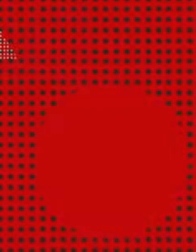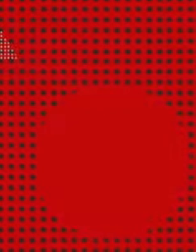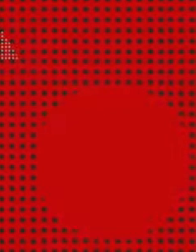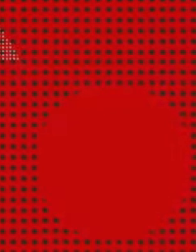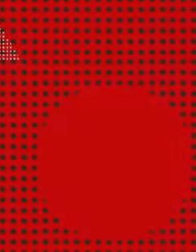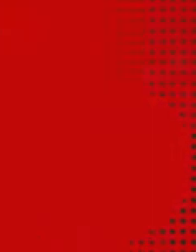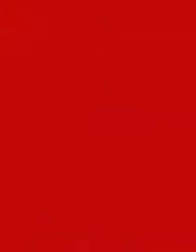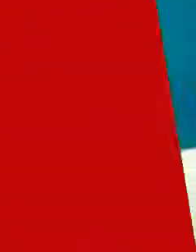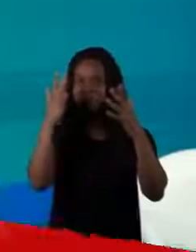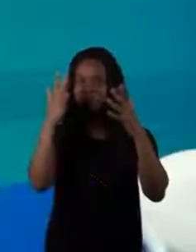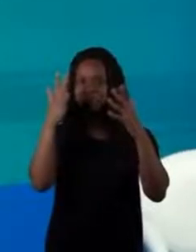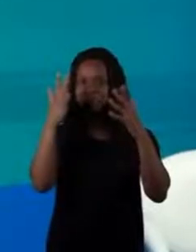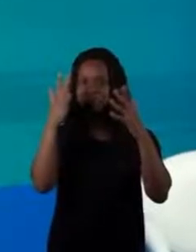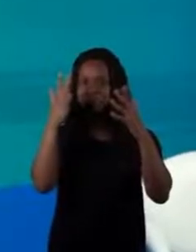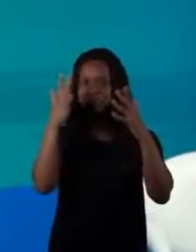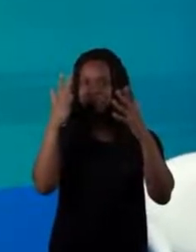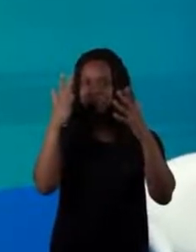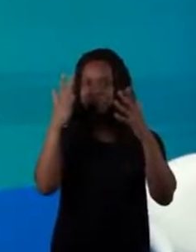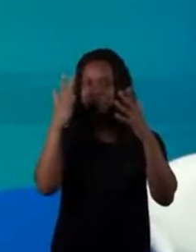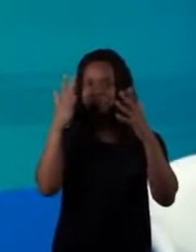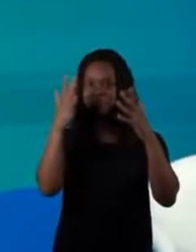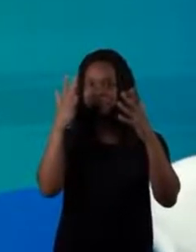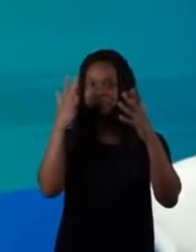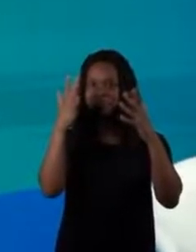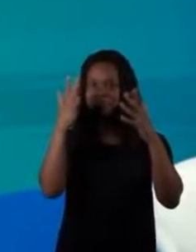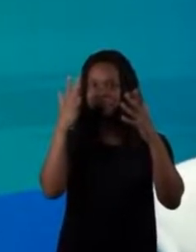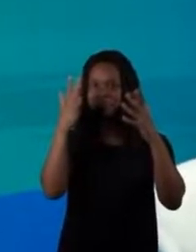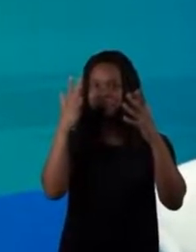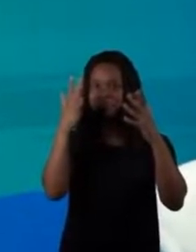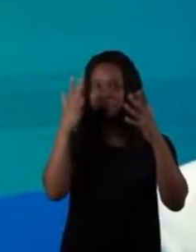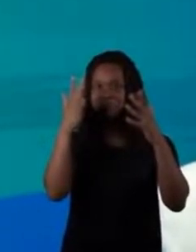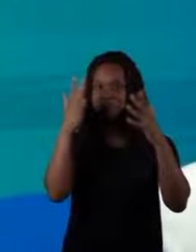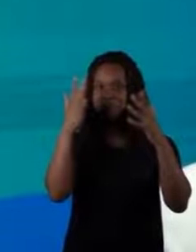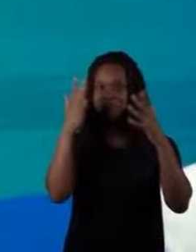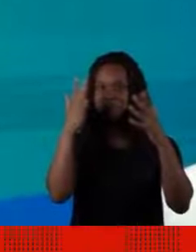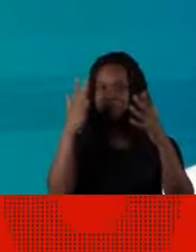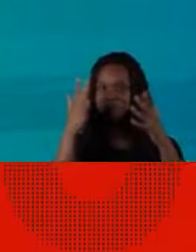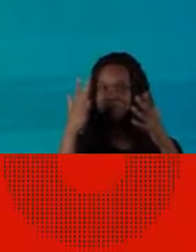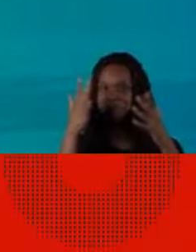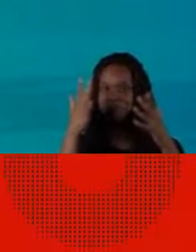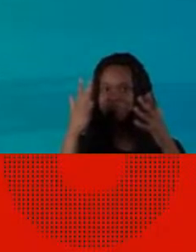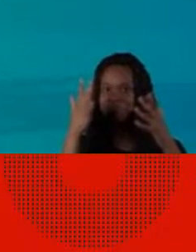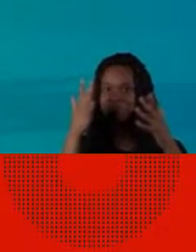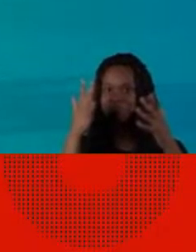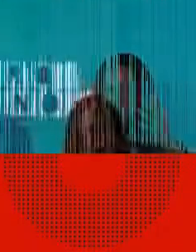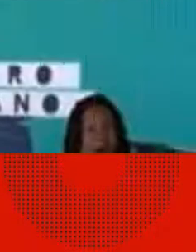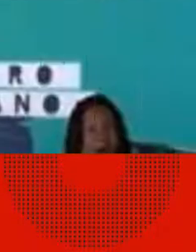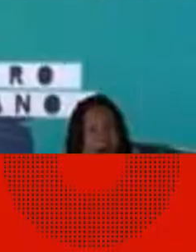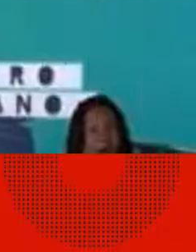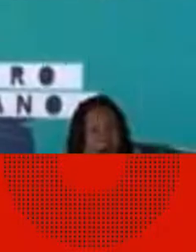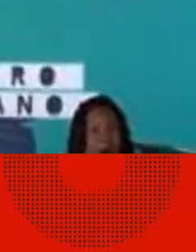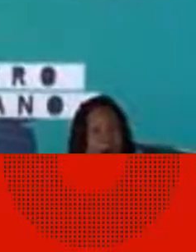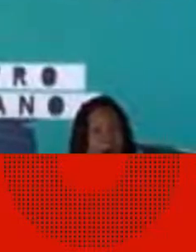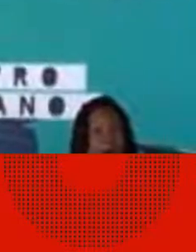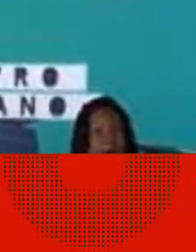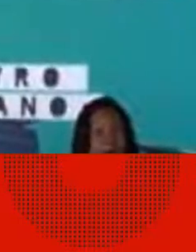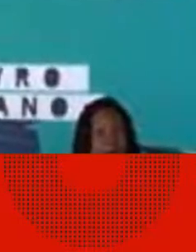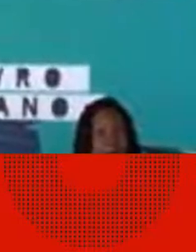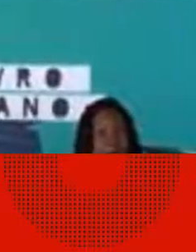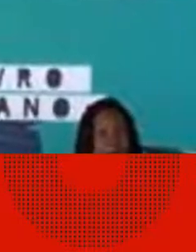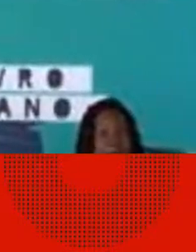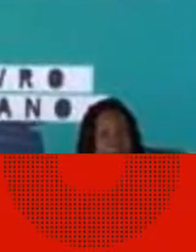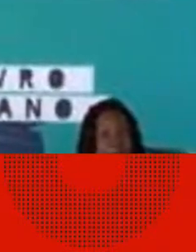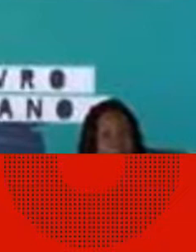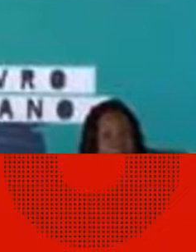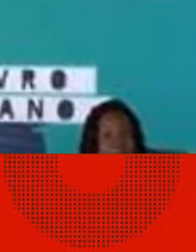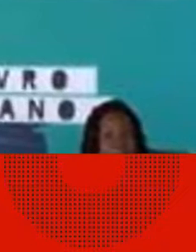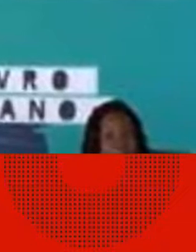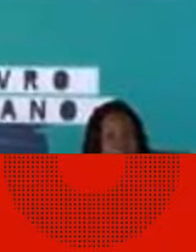O Prêmio Jabuti anunciou, nesta quinta-feira (25), os vencedores de sua 63ª edição.